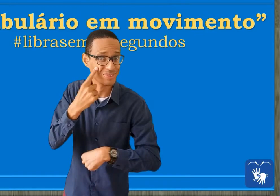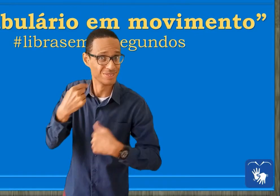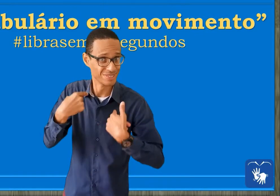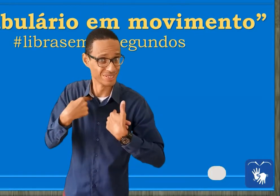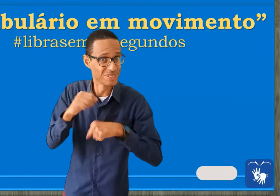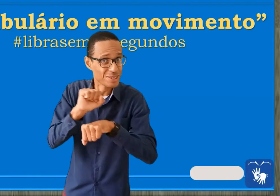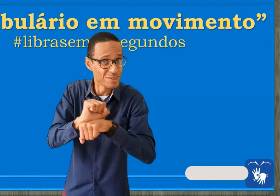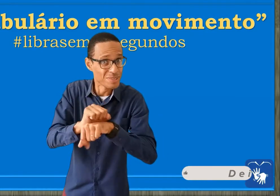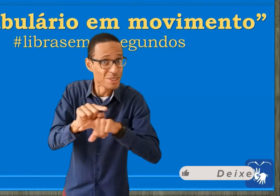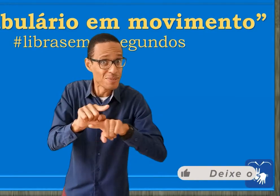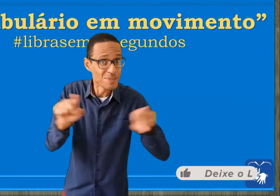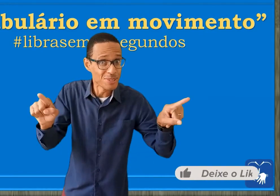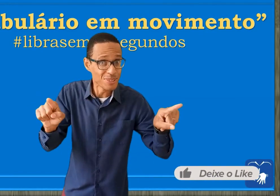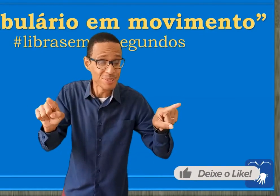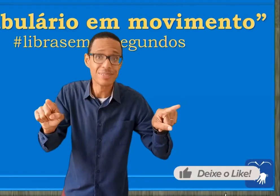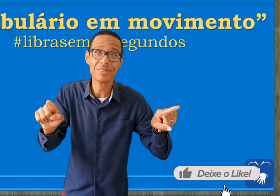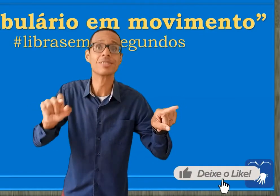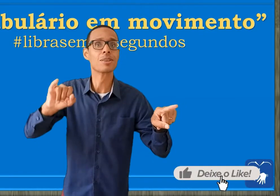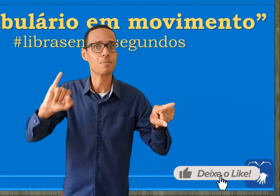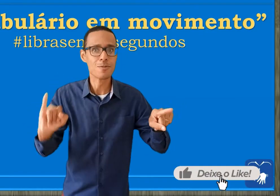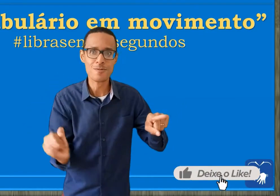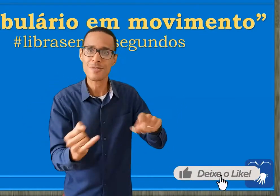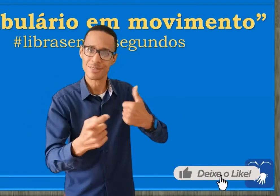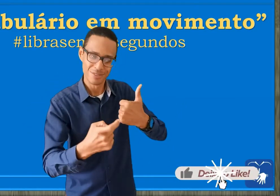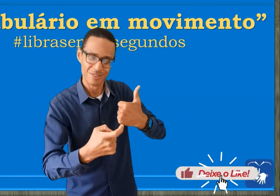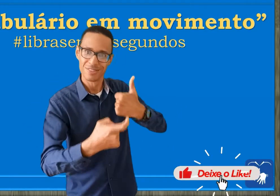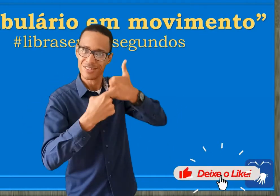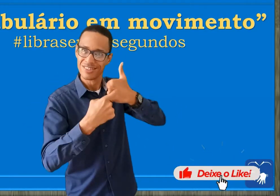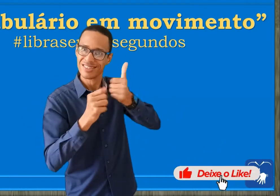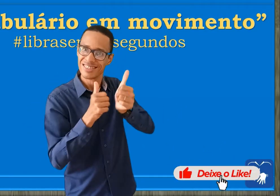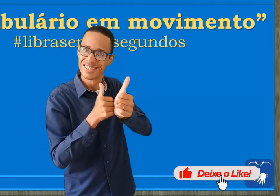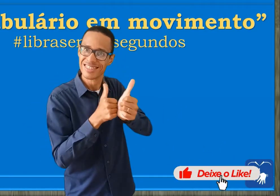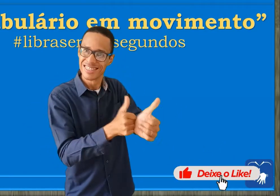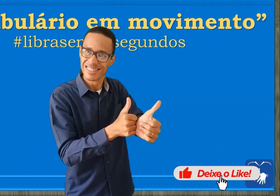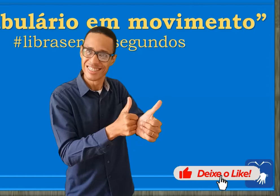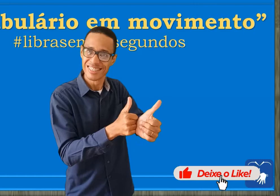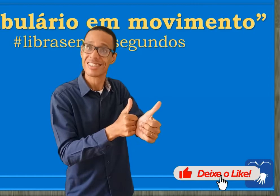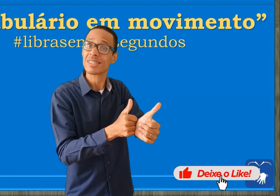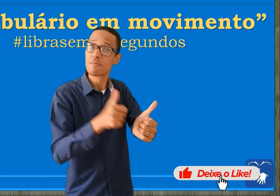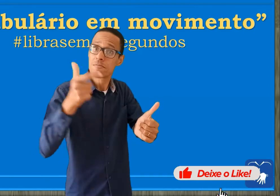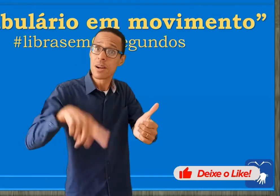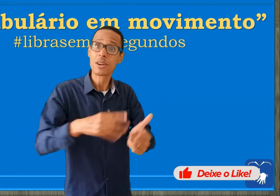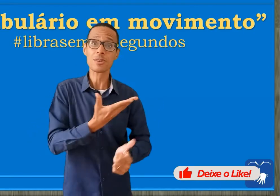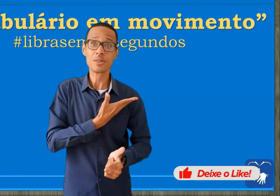Então, aguardo você! Aproveite e já deixe o seu Like, siga-me aqui no canal e compartilhe